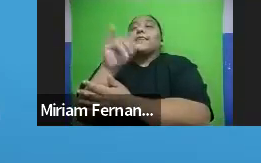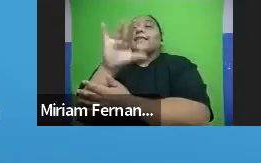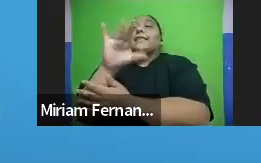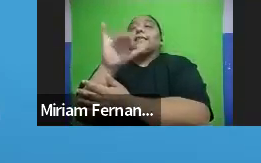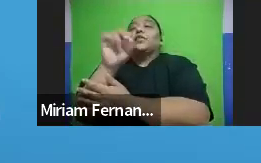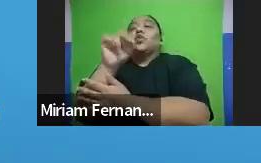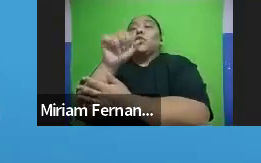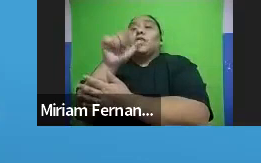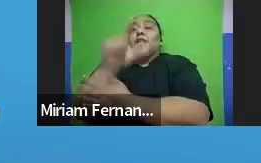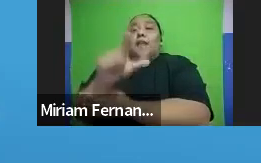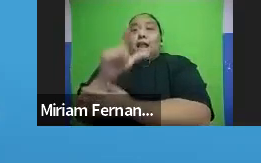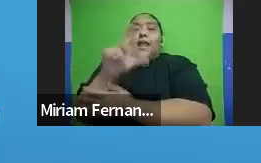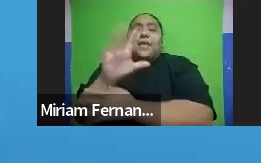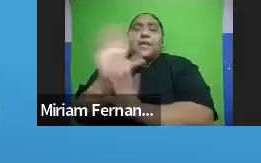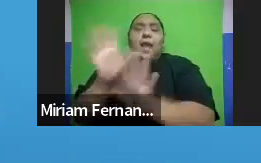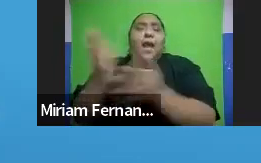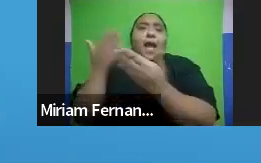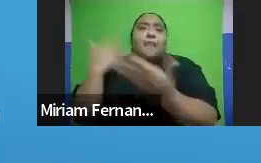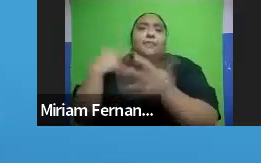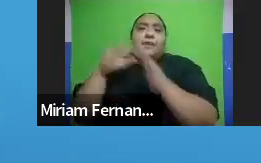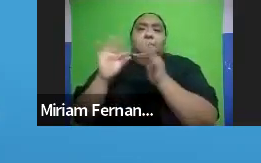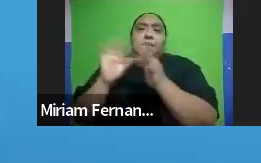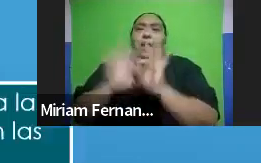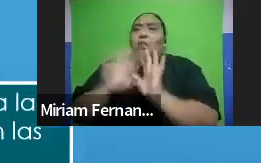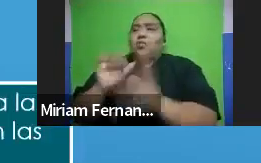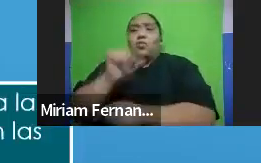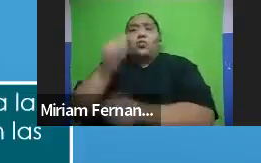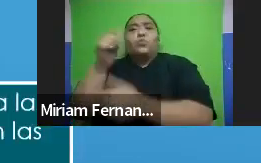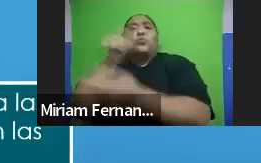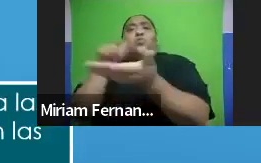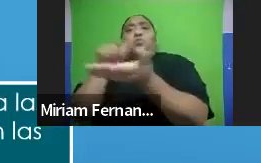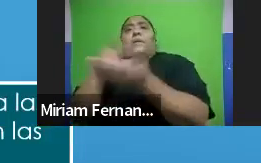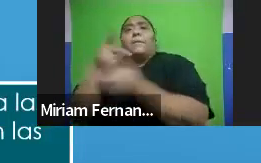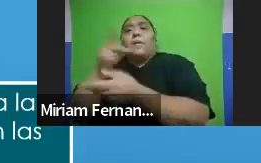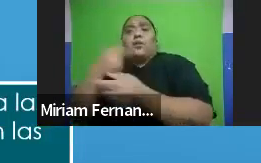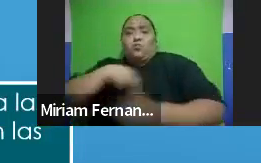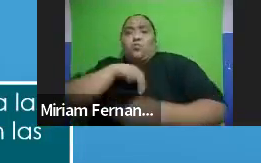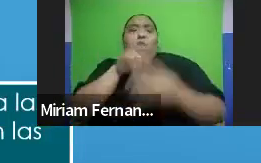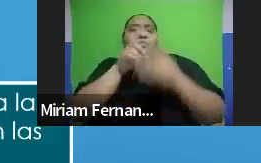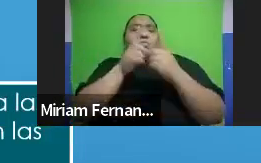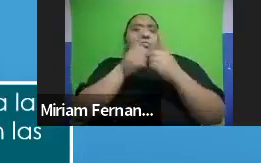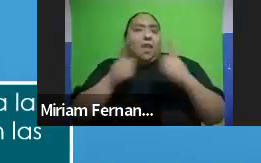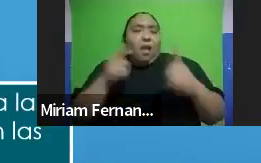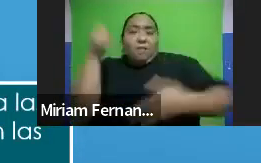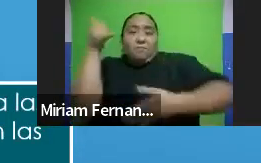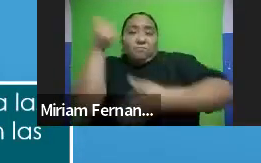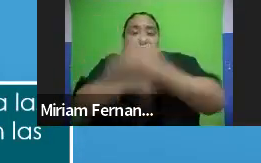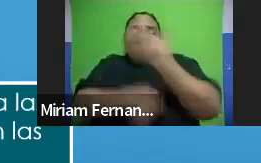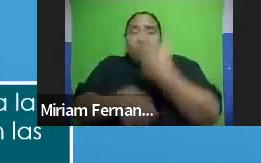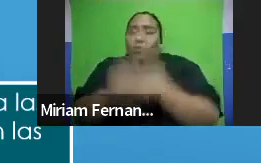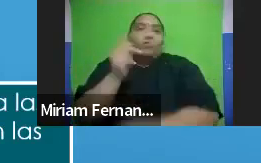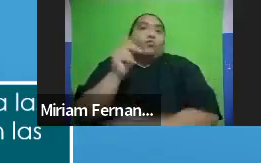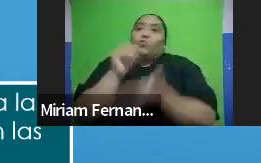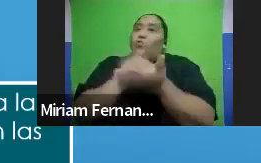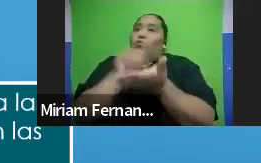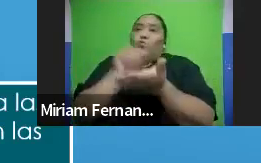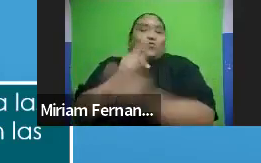condicional ya lo hemos publicado en otros lados lados, pero todavía lados, pero todavía no luego de sal no Luego desarrollamos la